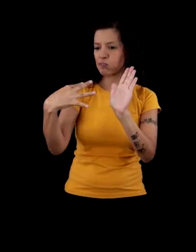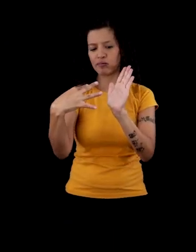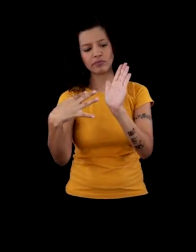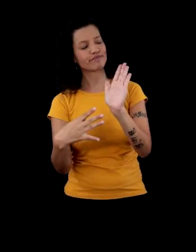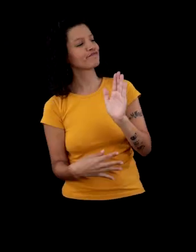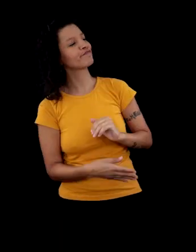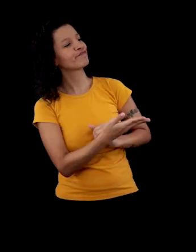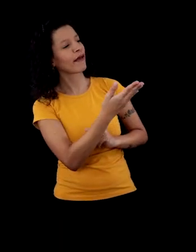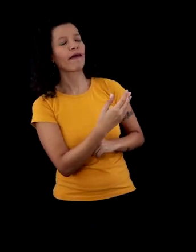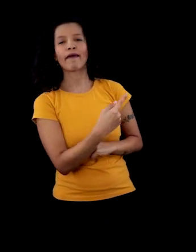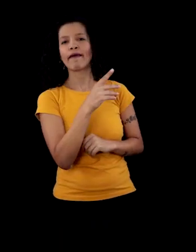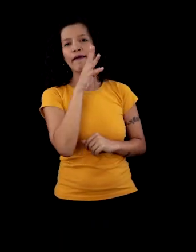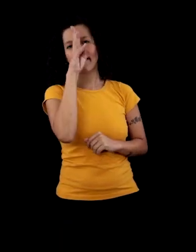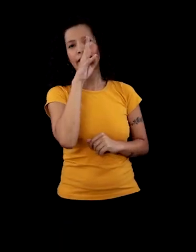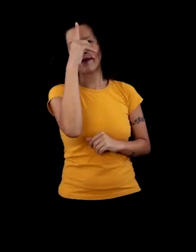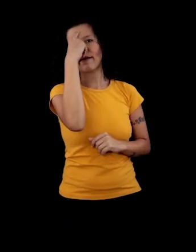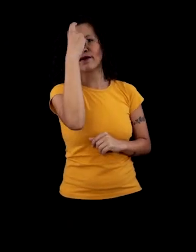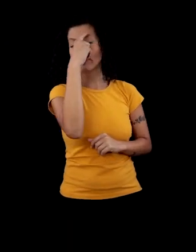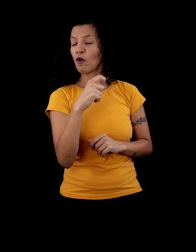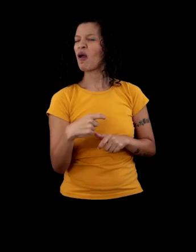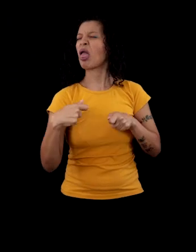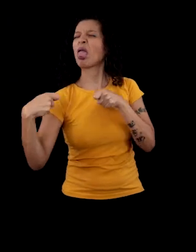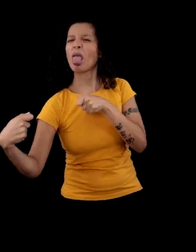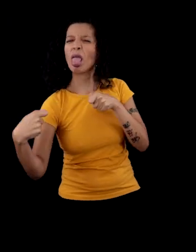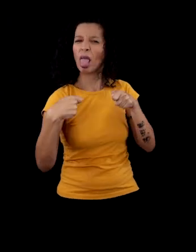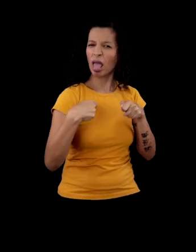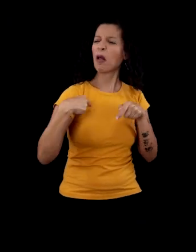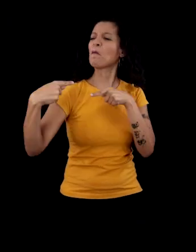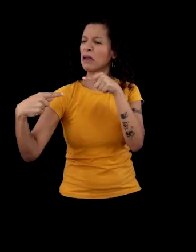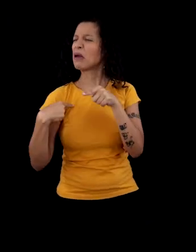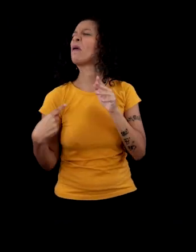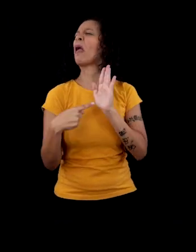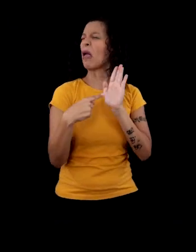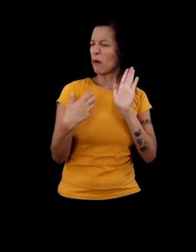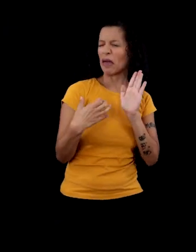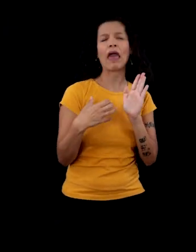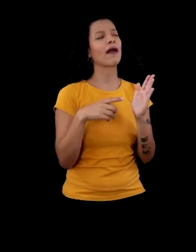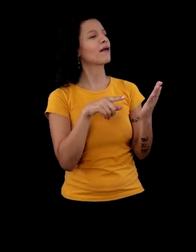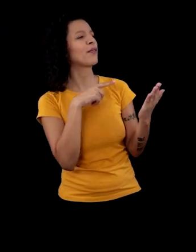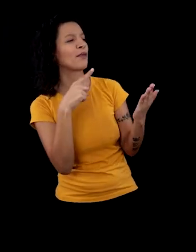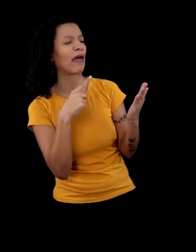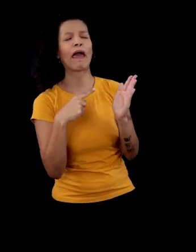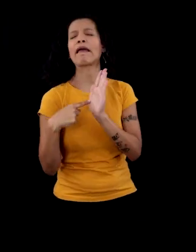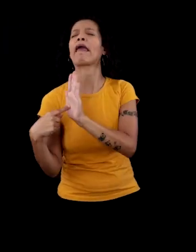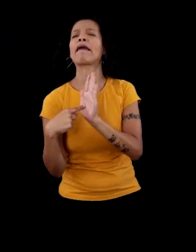“Pronto, ela já inventou”, eles ficam com aquilo. Eles ficam lá e cá, eu brigando e eles brigando